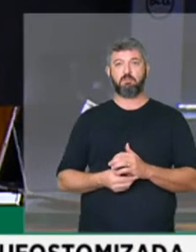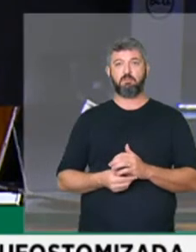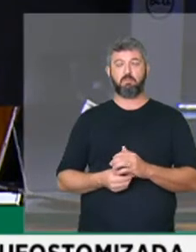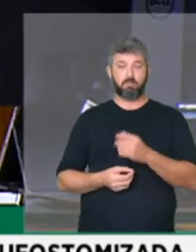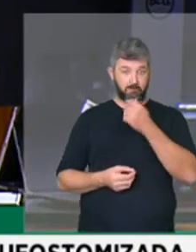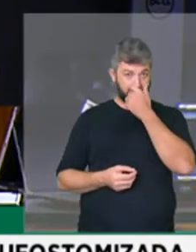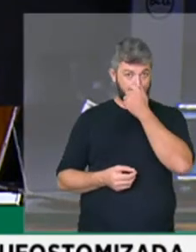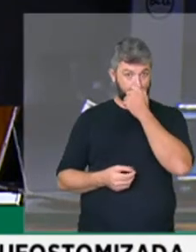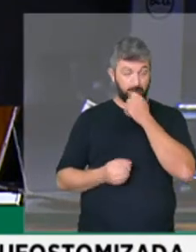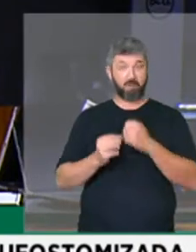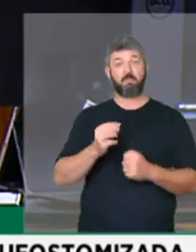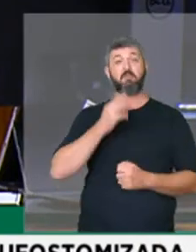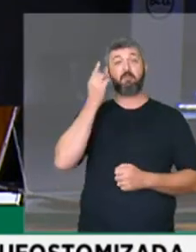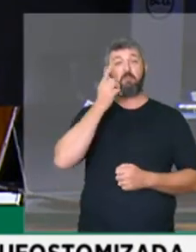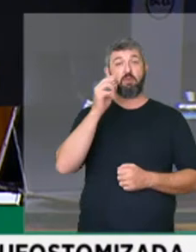PAUTA O PROJETO DE LEI 5114/2019 QUE CRIA O DIA